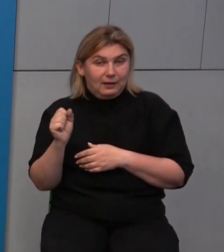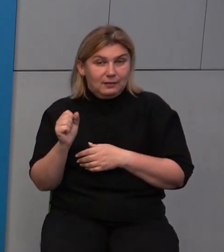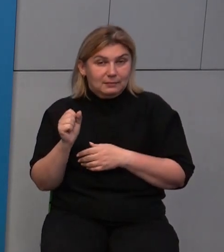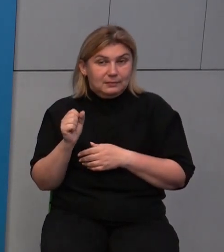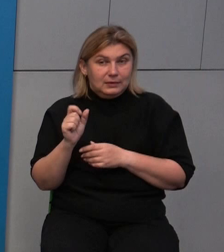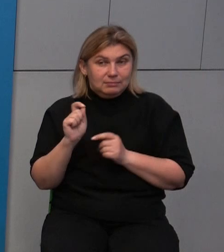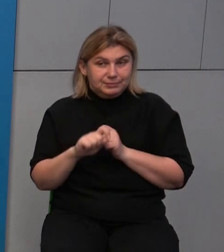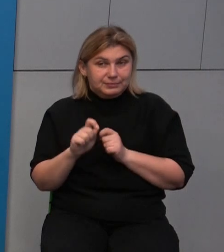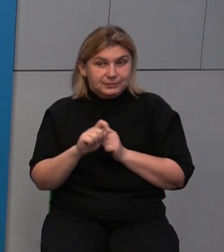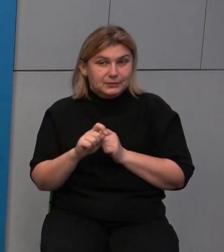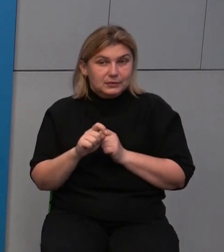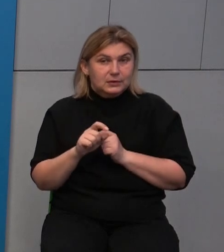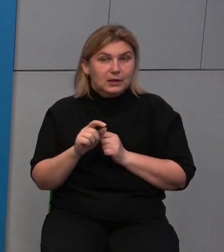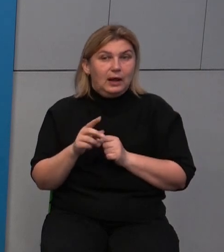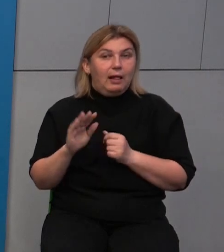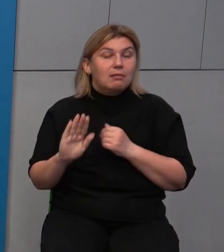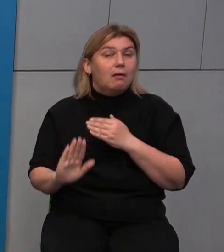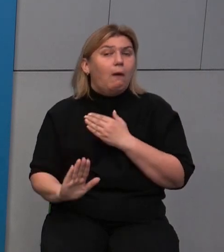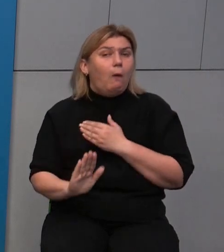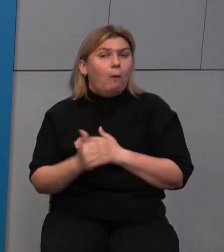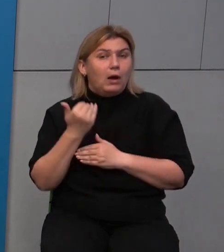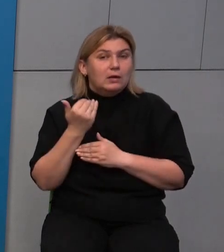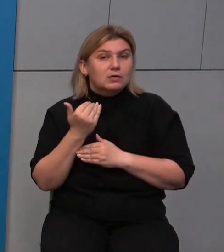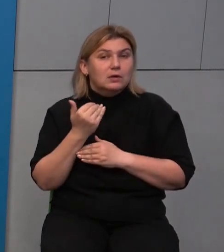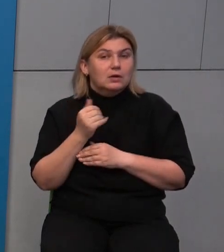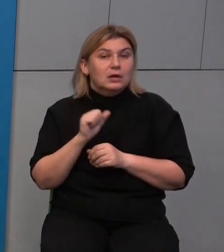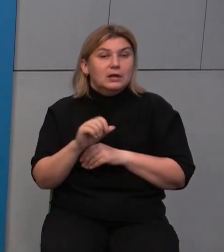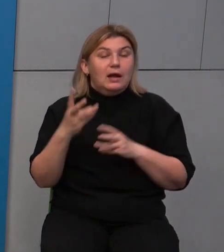ale nagle się okazało, że jest też istotna dla rodziny.